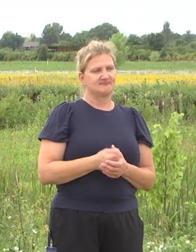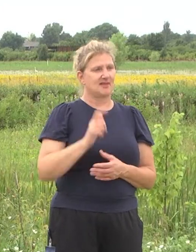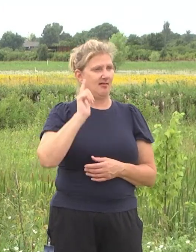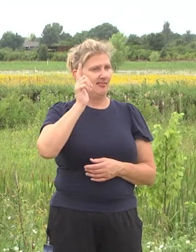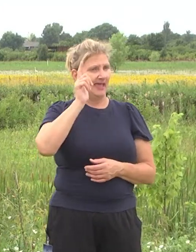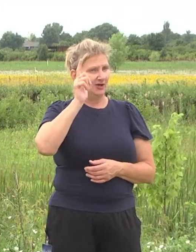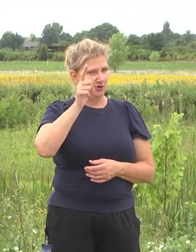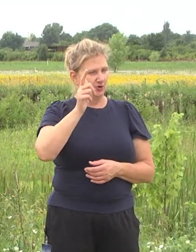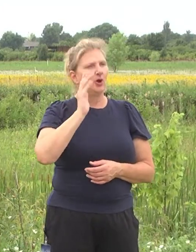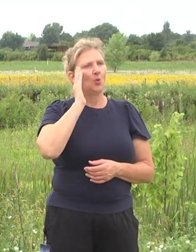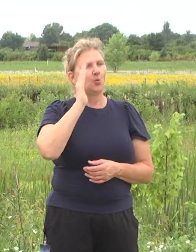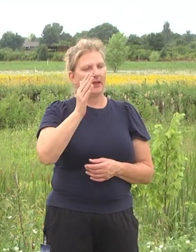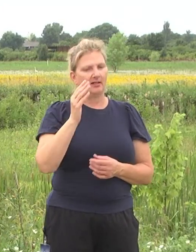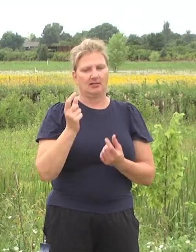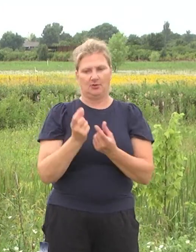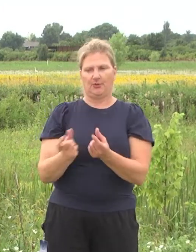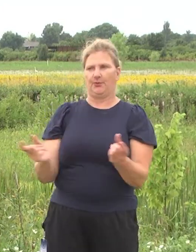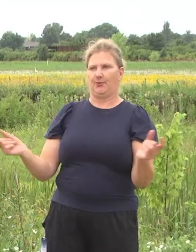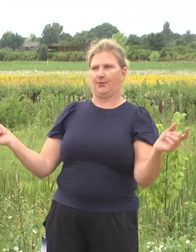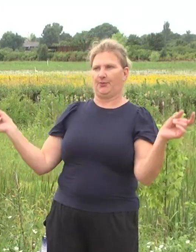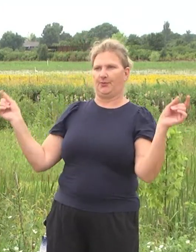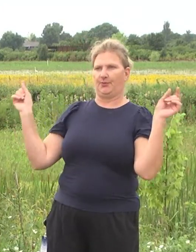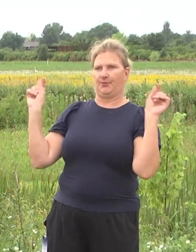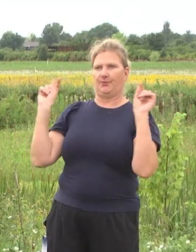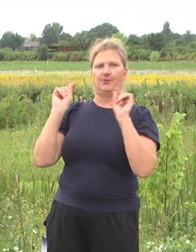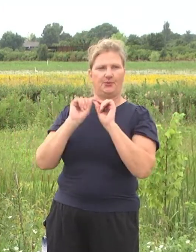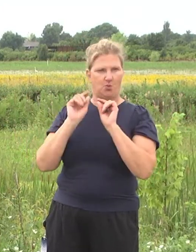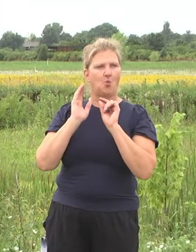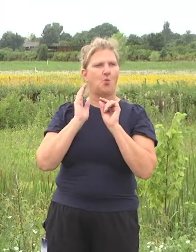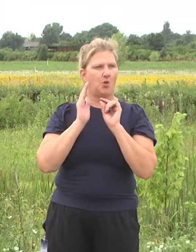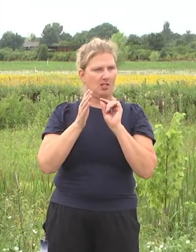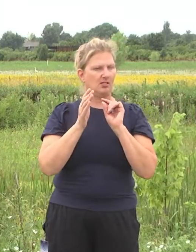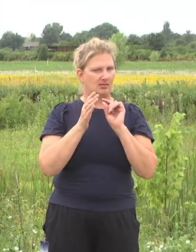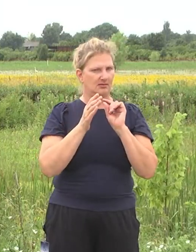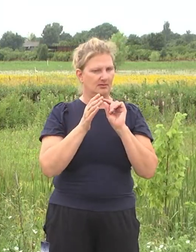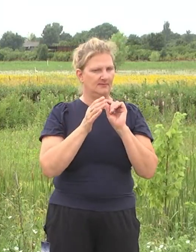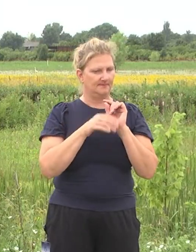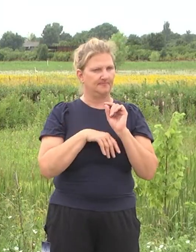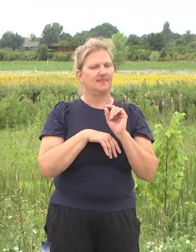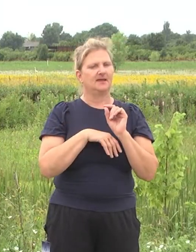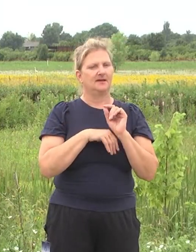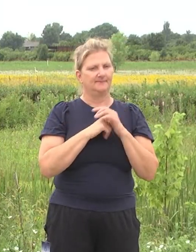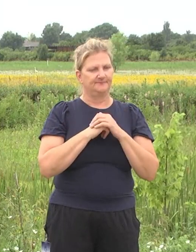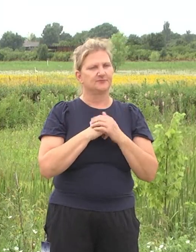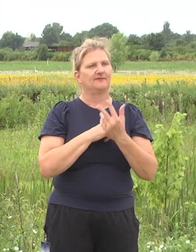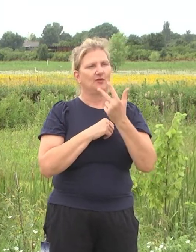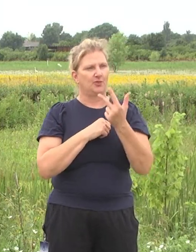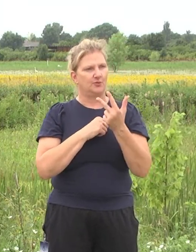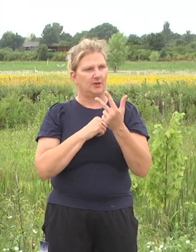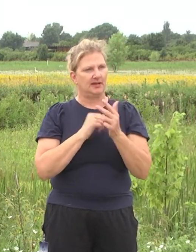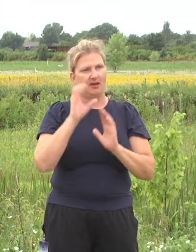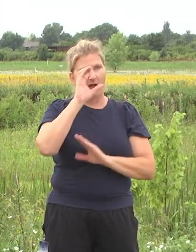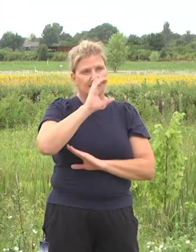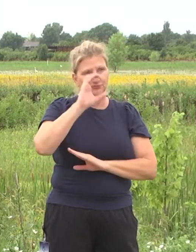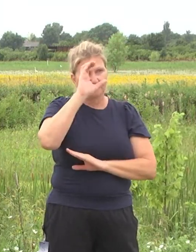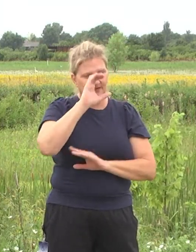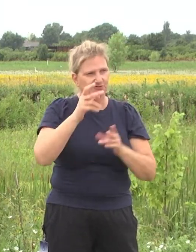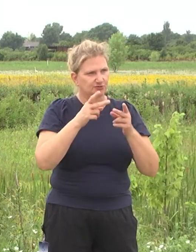por completo. Hay tres puntos de observación. El primero,